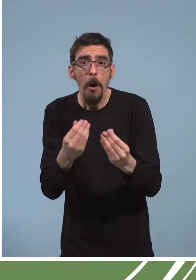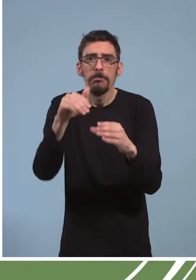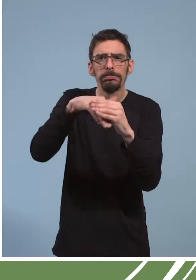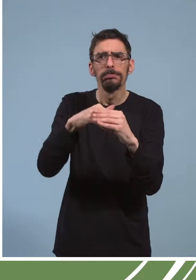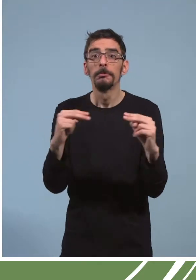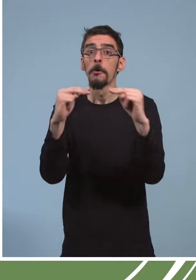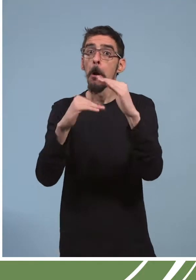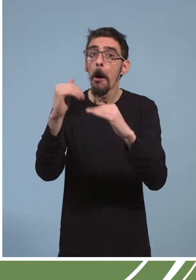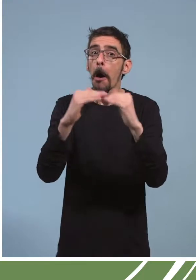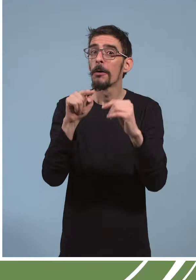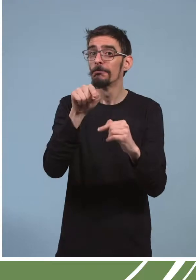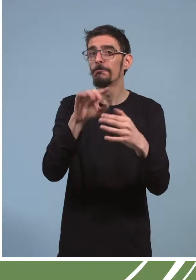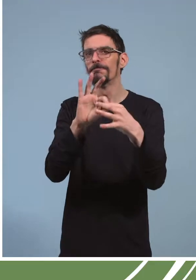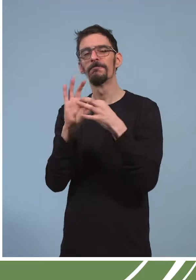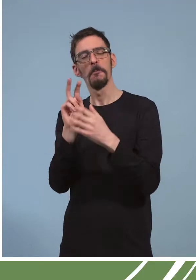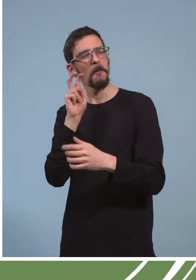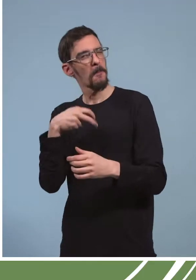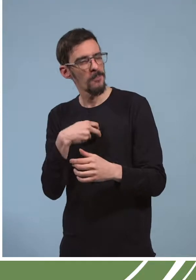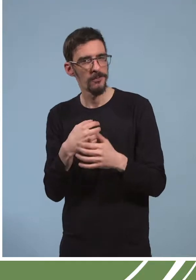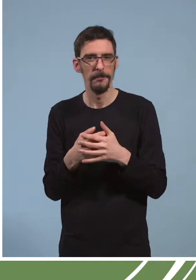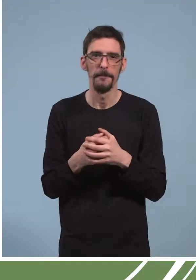was nach dem Brückenbau-Prozess reflektiert wird.